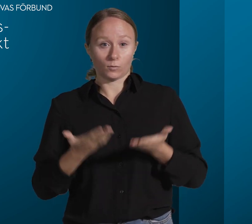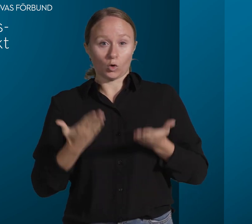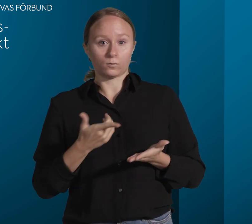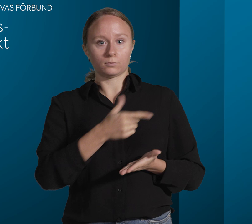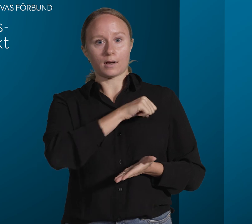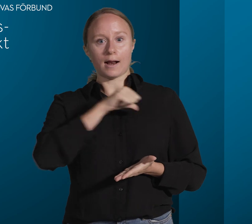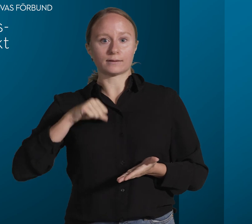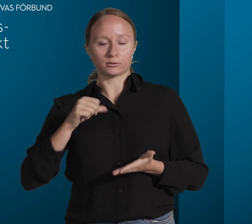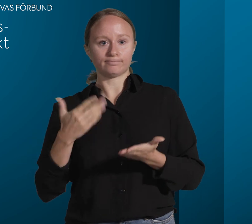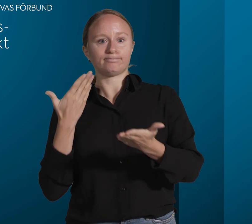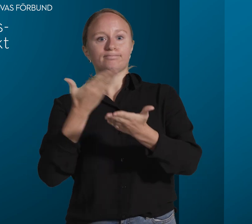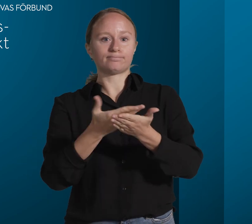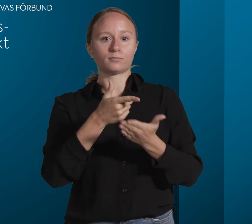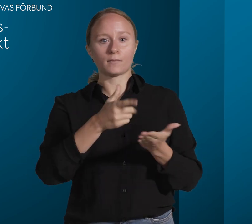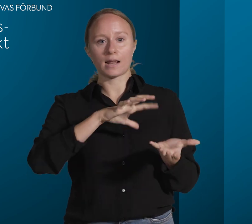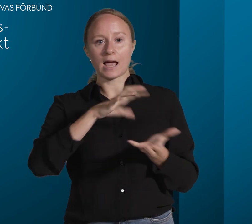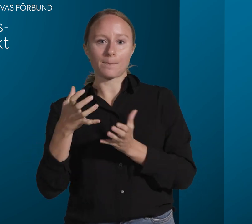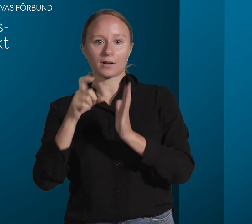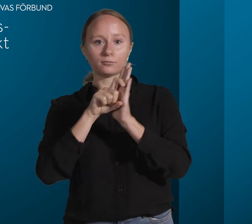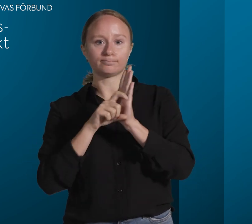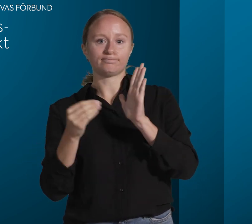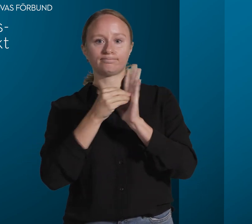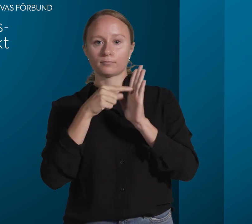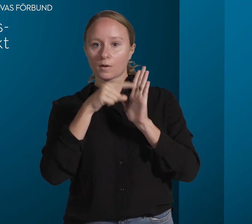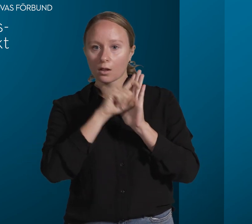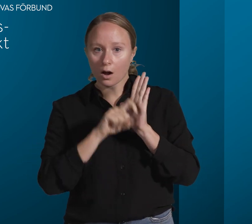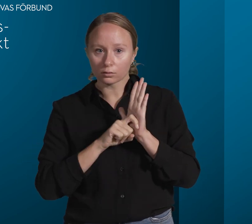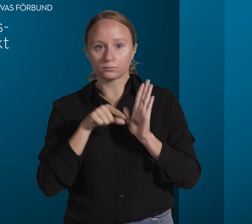Den nuvarande regeringens förslag till tillämpningsområde, -